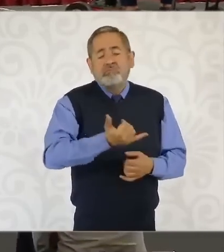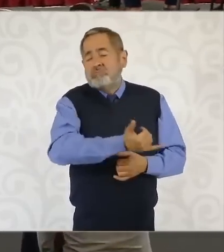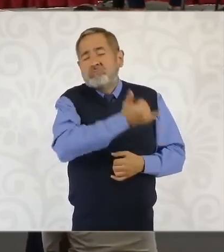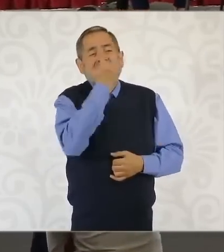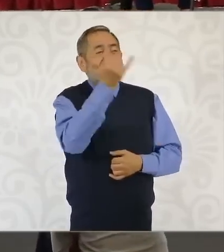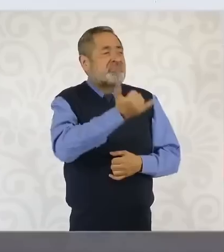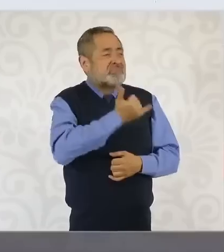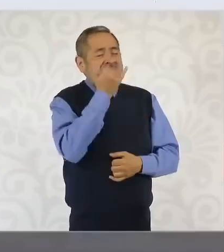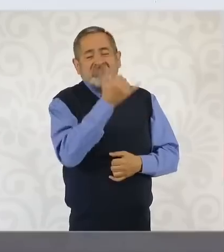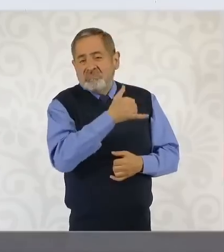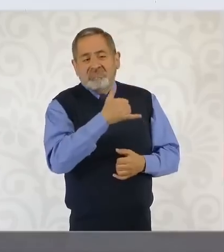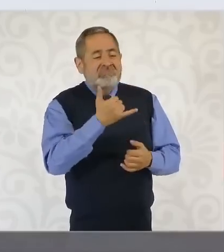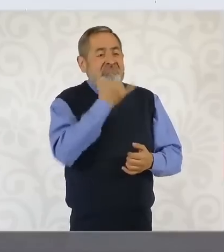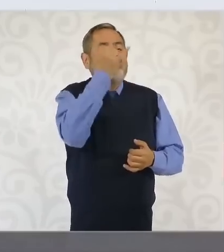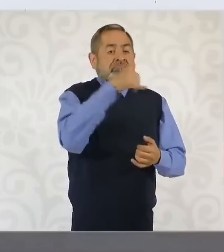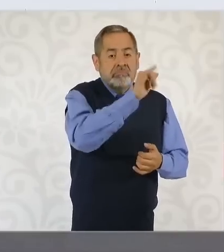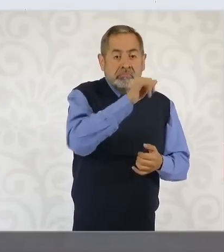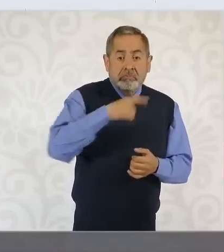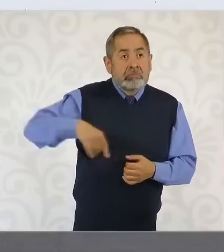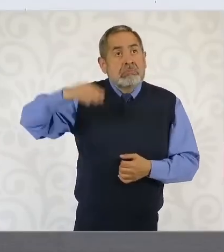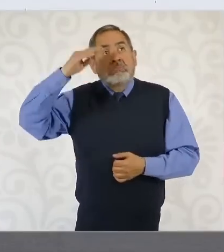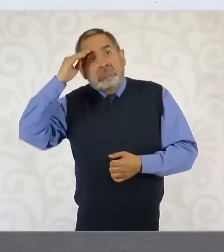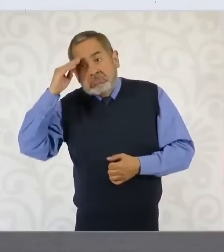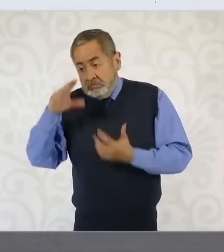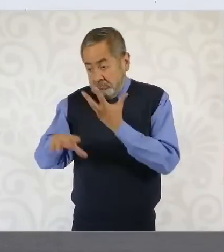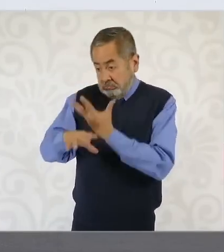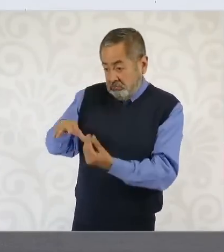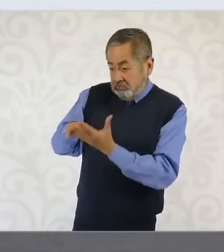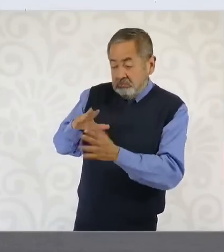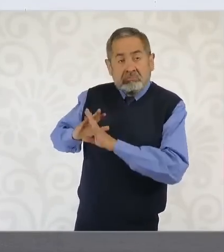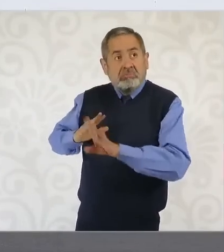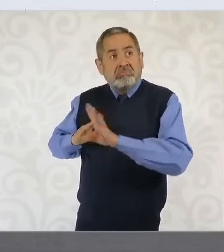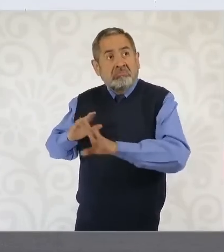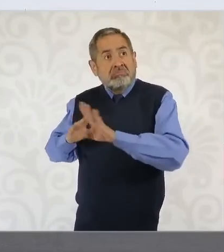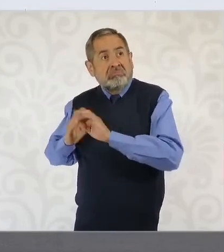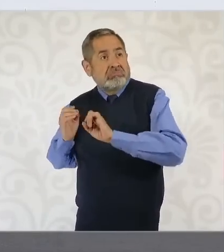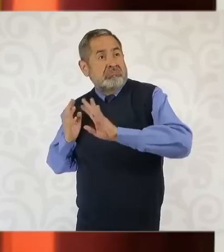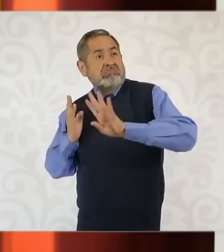que la inmigración es fundamental para el suministro ilícito de ilo en los Estados